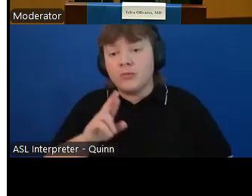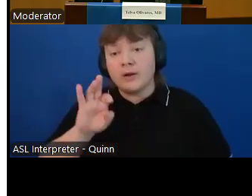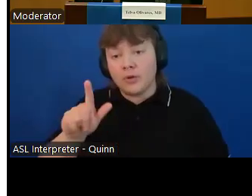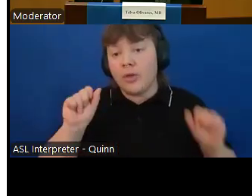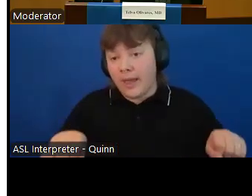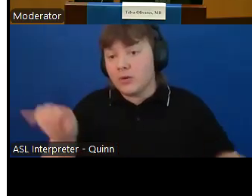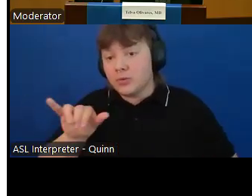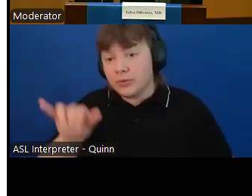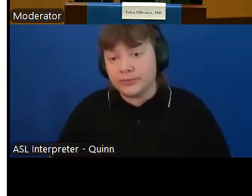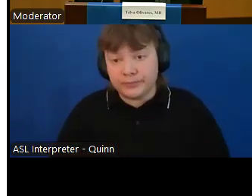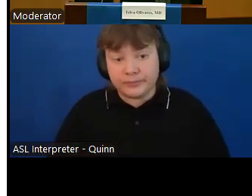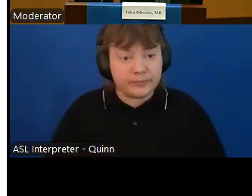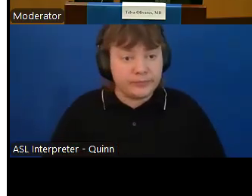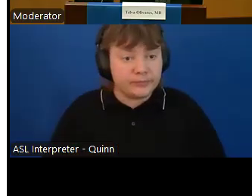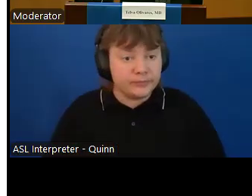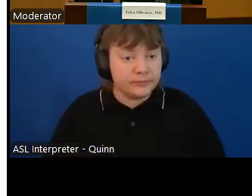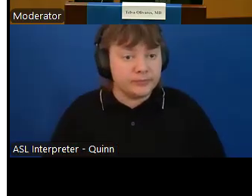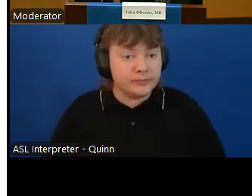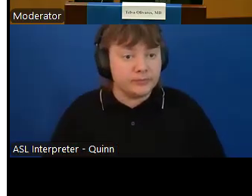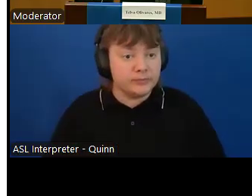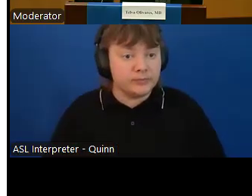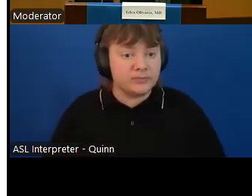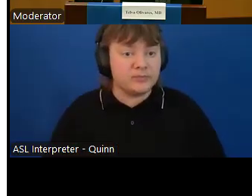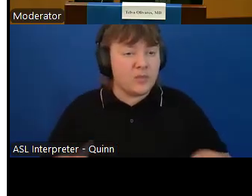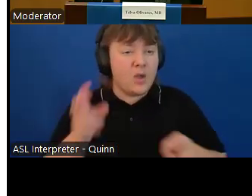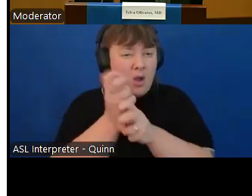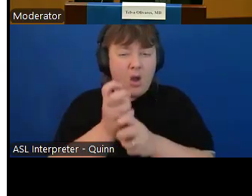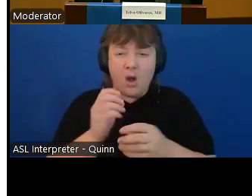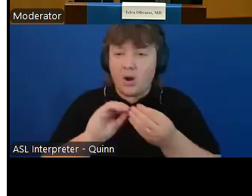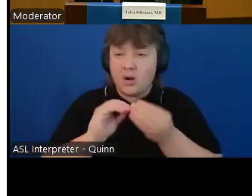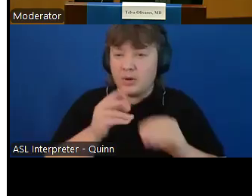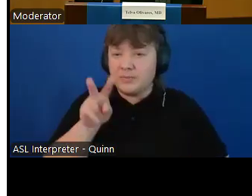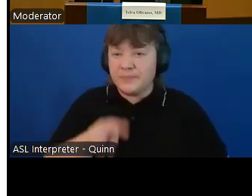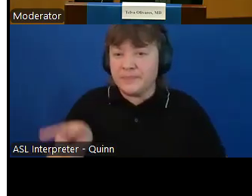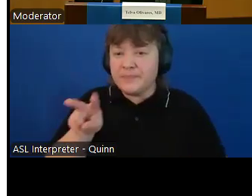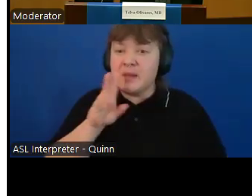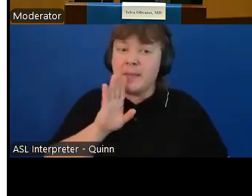and its impact. So here are some hard numbers to look at but the mean and median time to sleep in